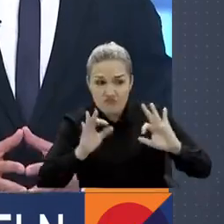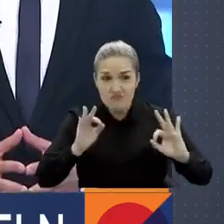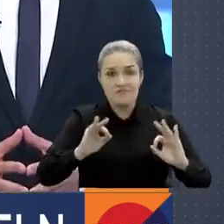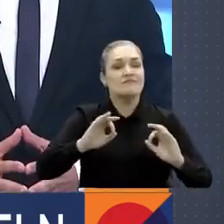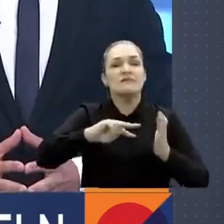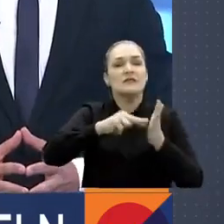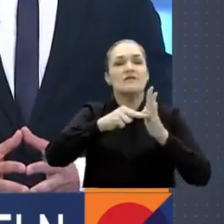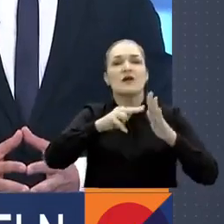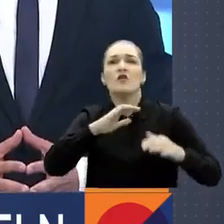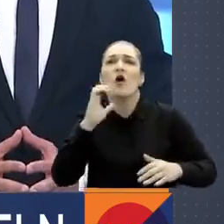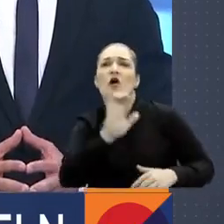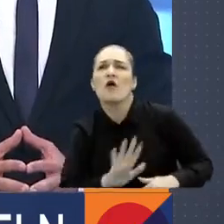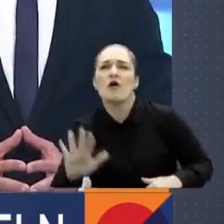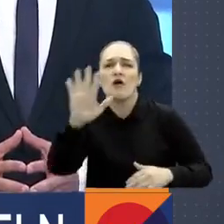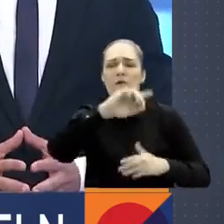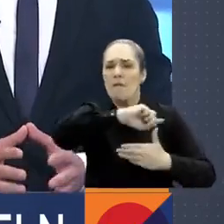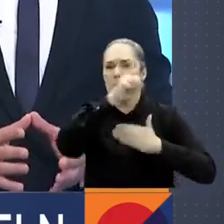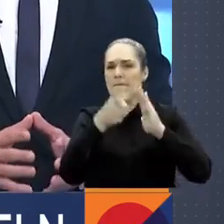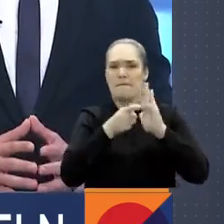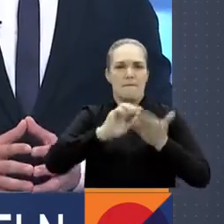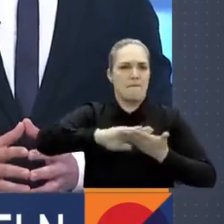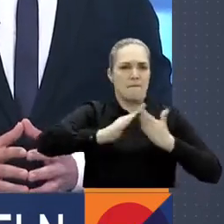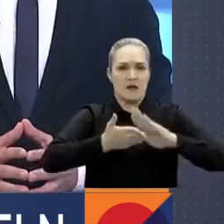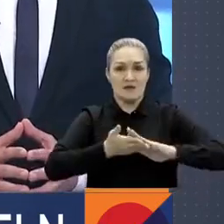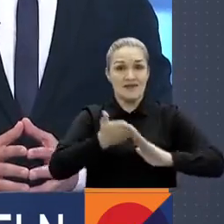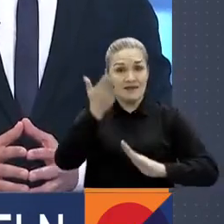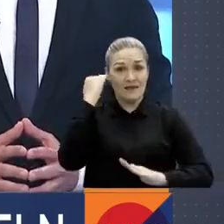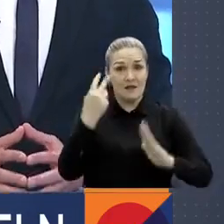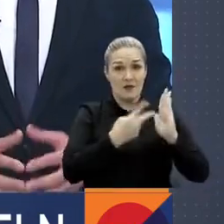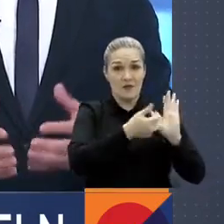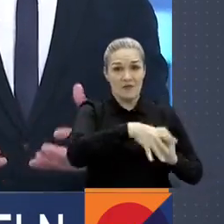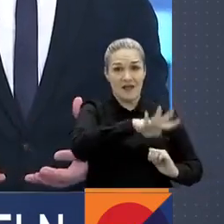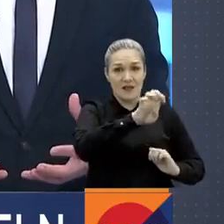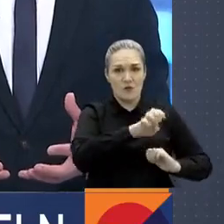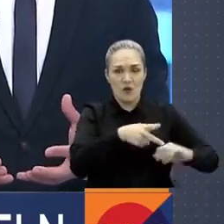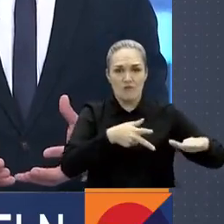ALLí SE COMENZó HABLAR DE LAPAS